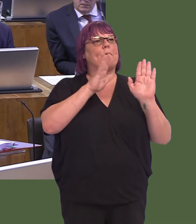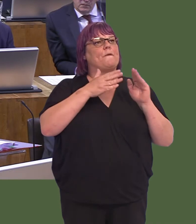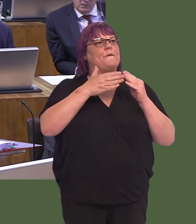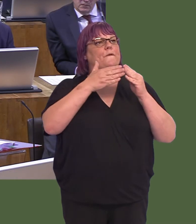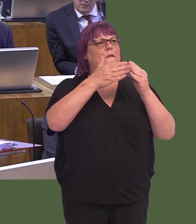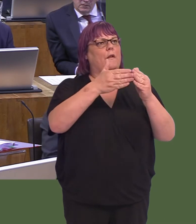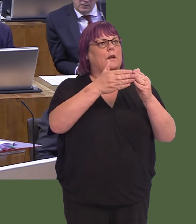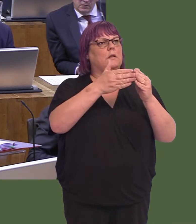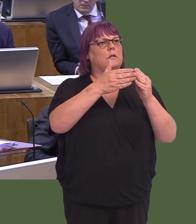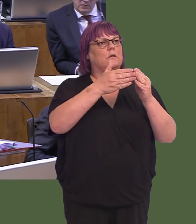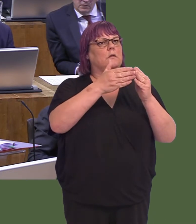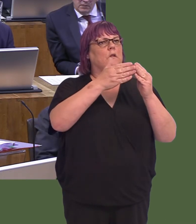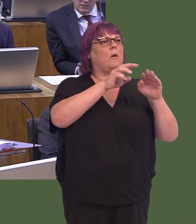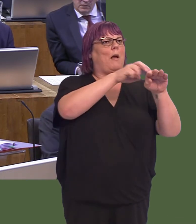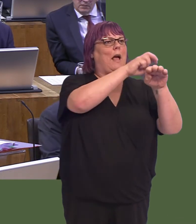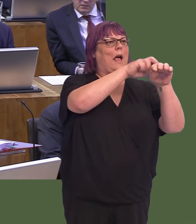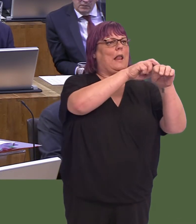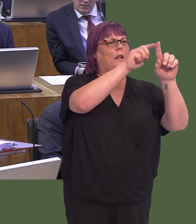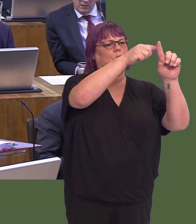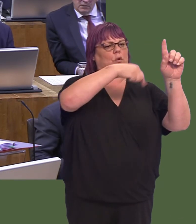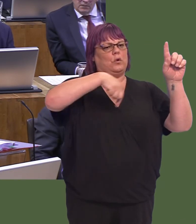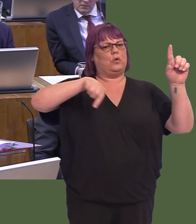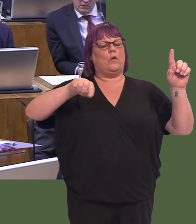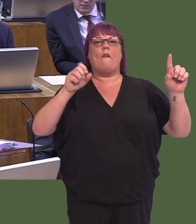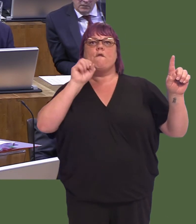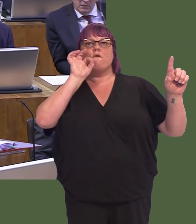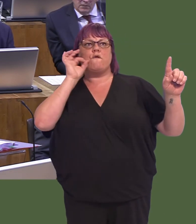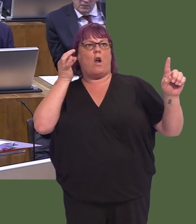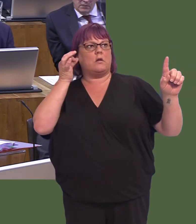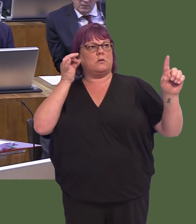Mae'n amhosibl i gael yr un capasiti a mynd rhwng, er enghraifft, Dulyn a Chaergybi.